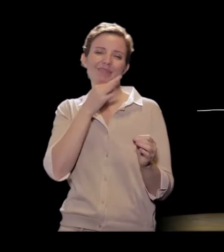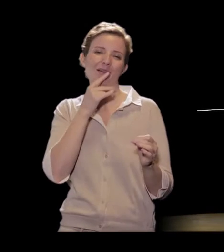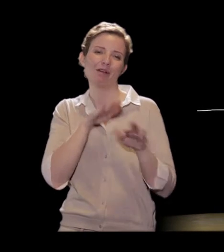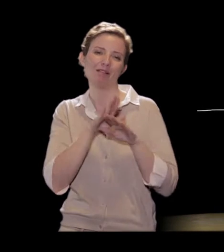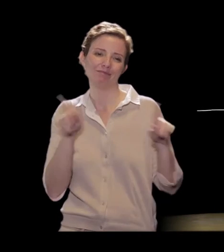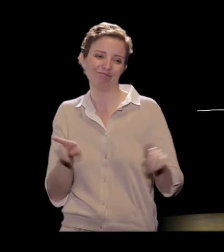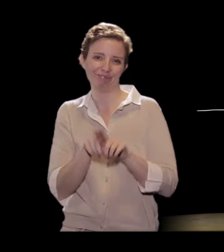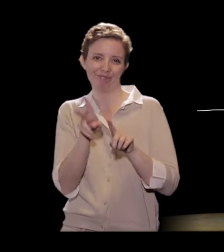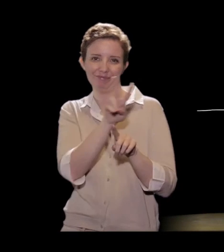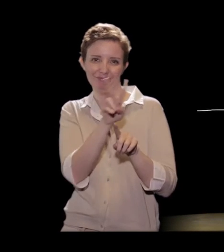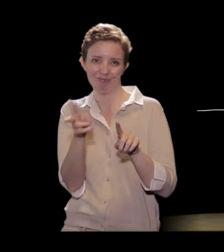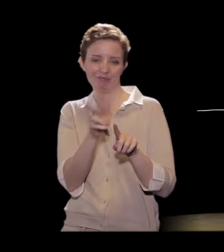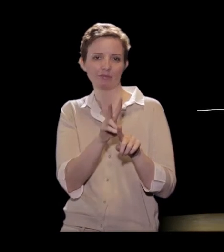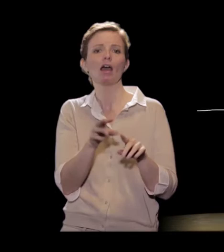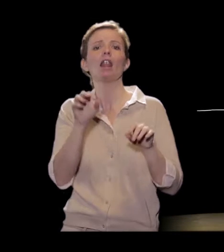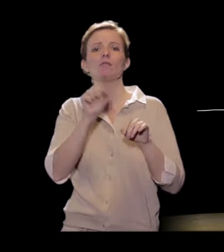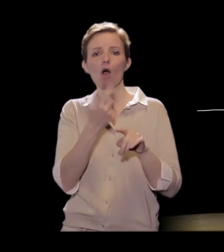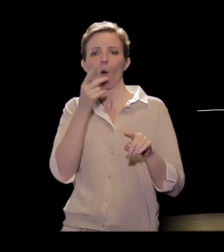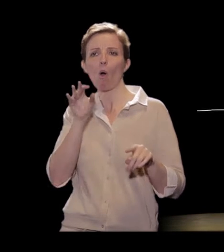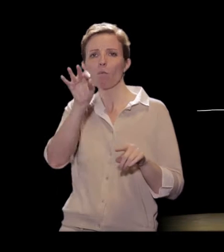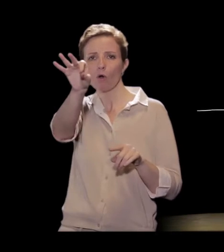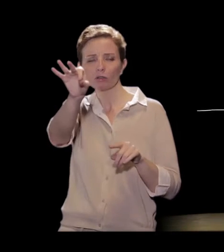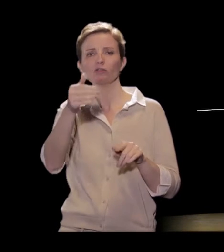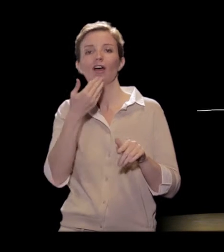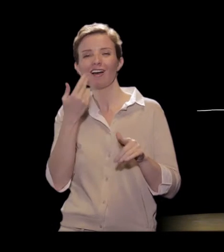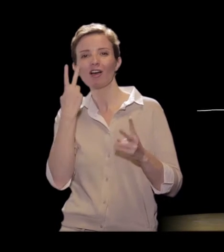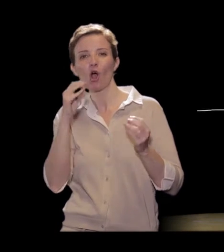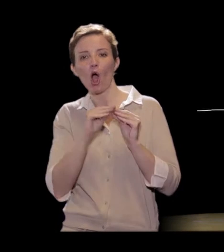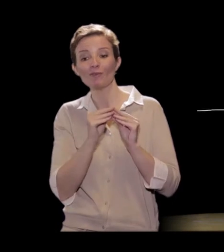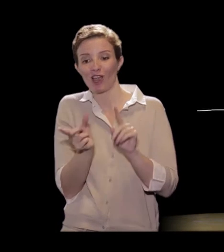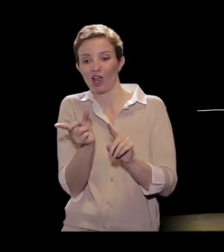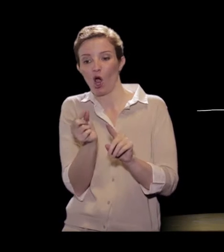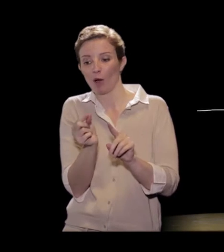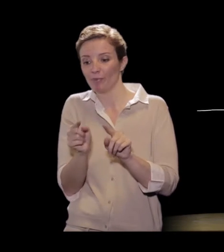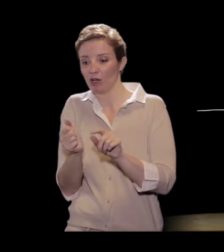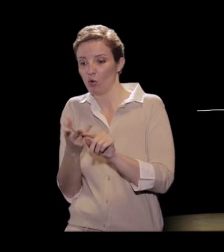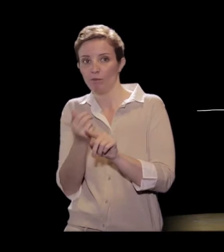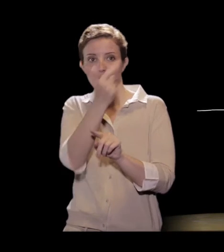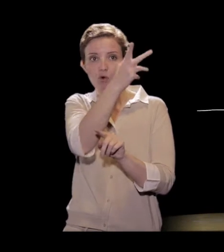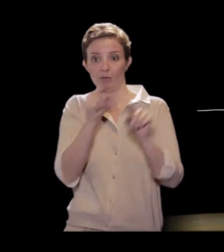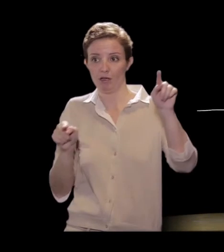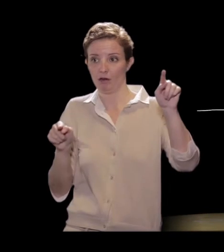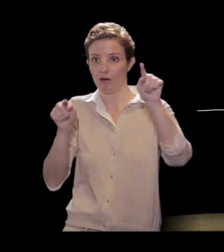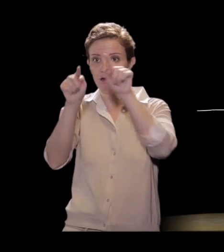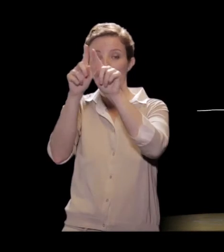mediante una coppia ordinata di numeri reali. Tali numeri sono detti coordinate del punto.